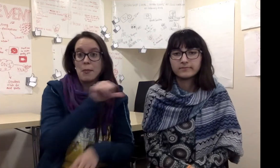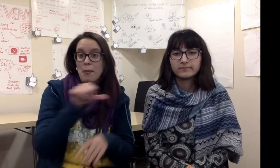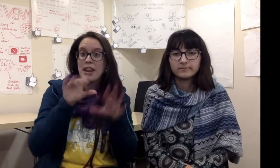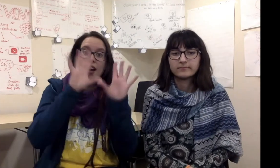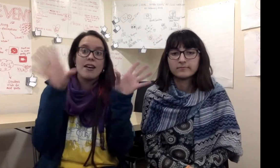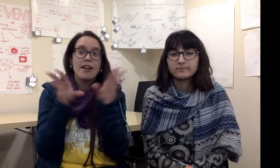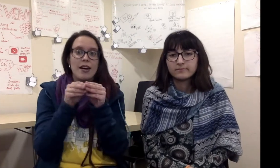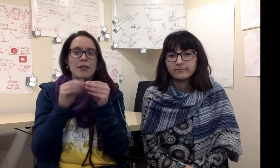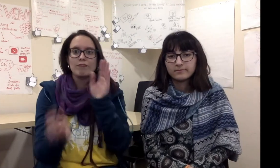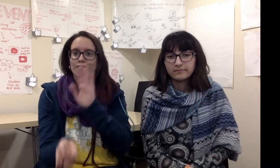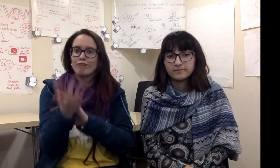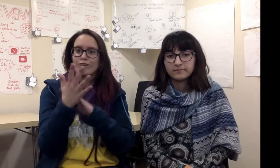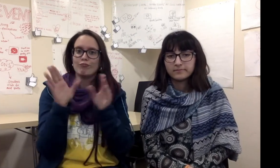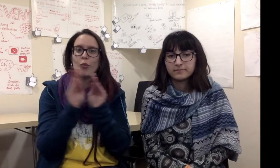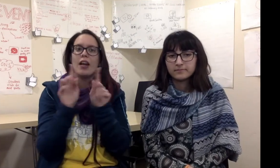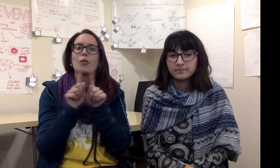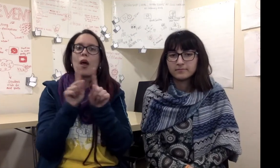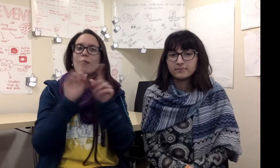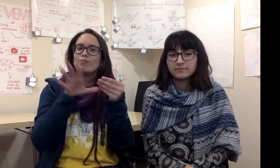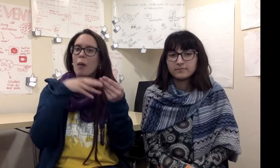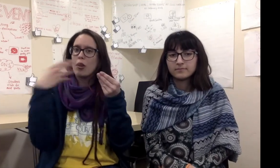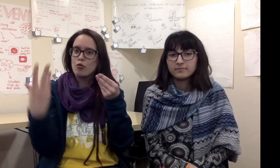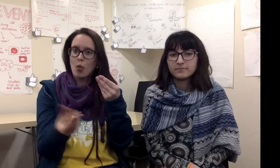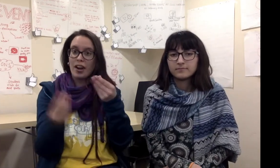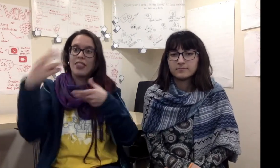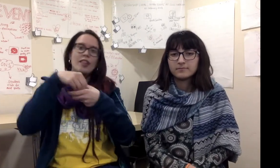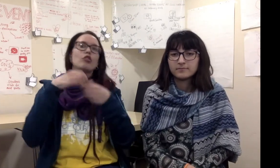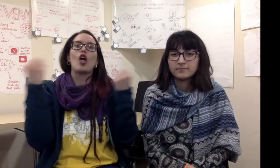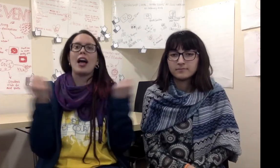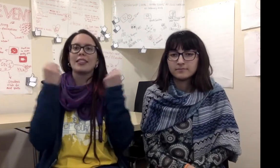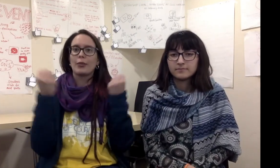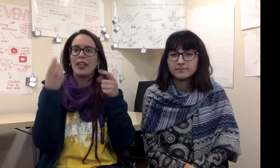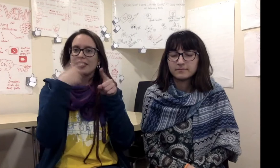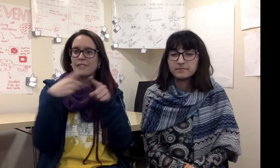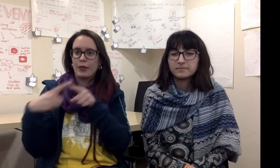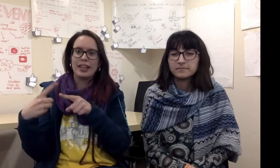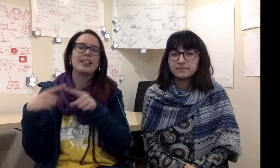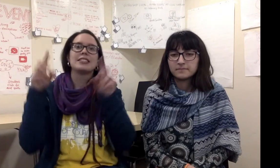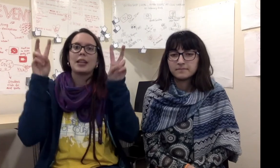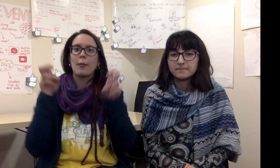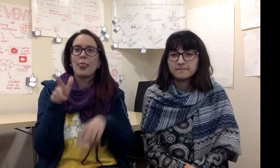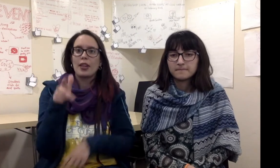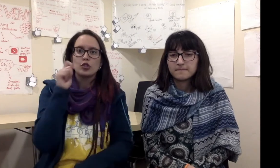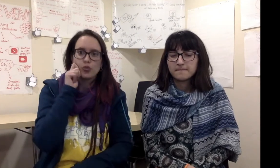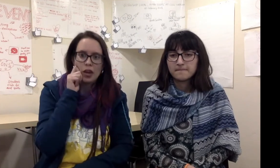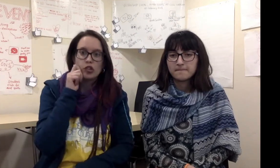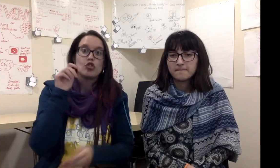Como conclusión a esta semana, se ha creado un manual con diferentes actividades sobre Derechos.